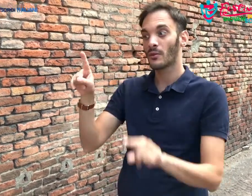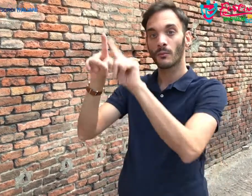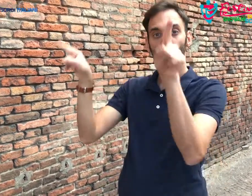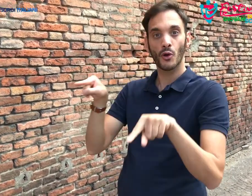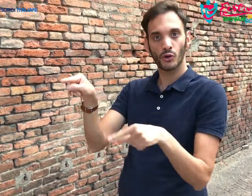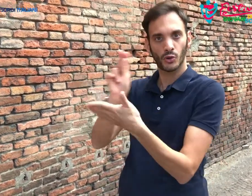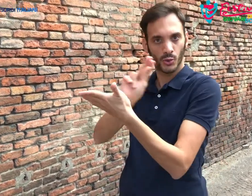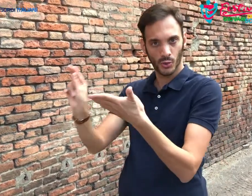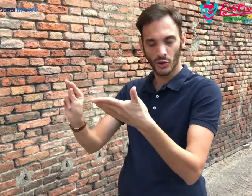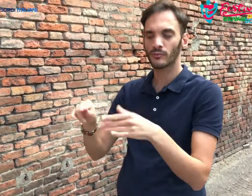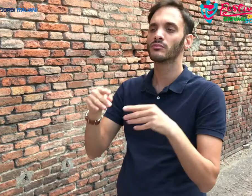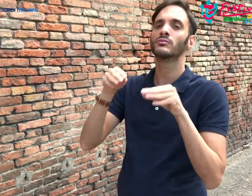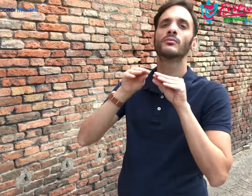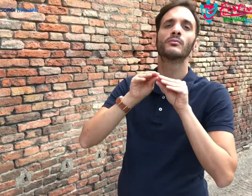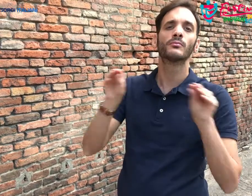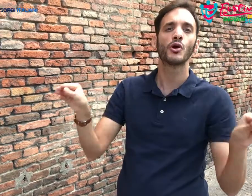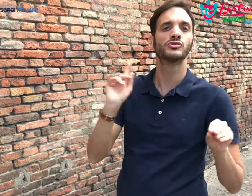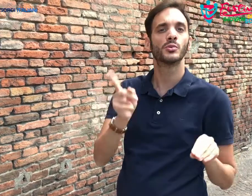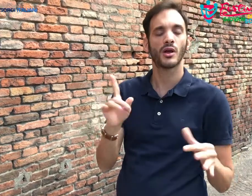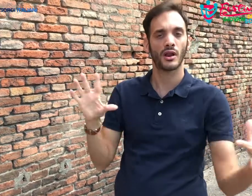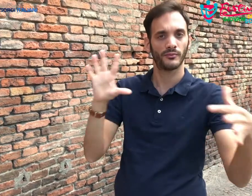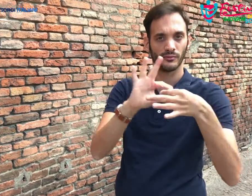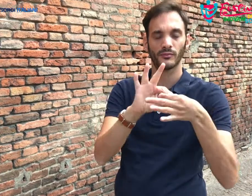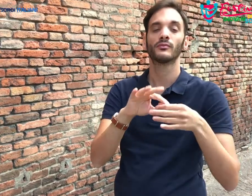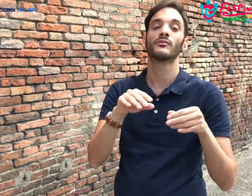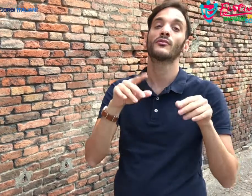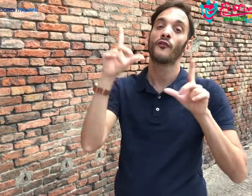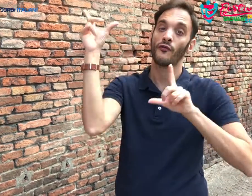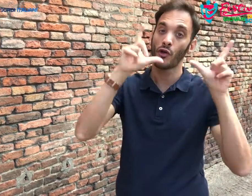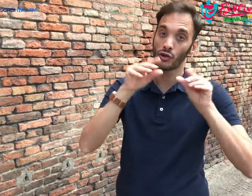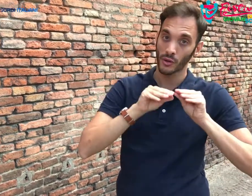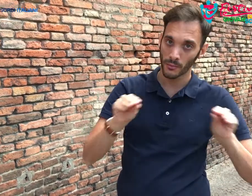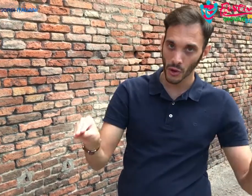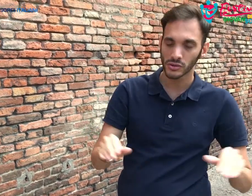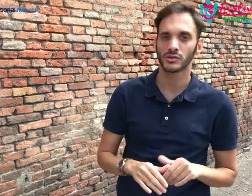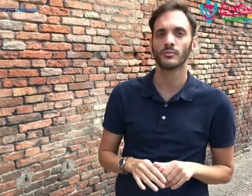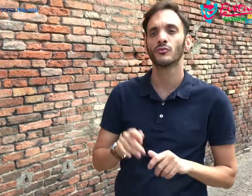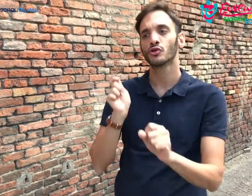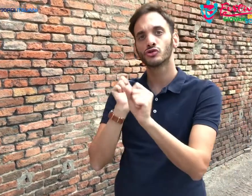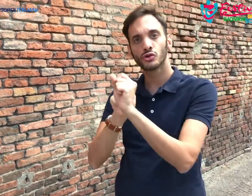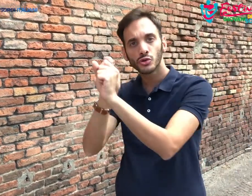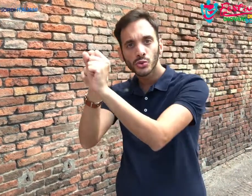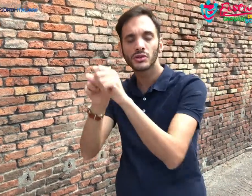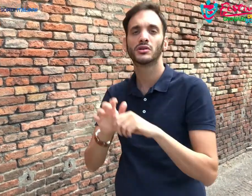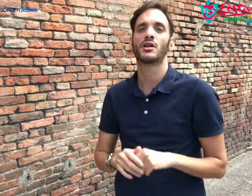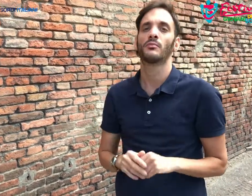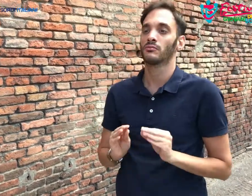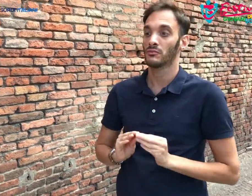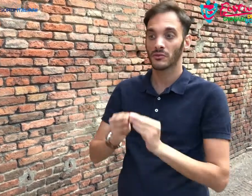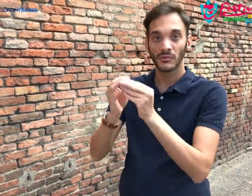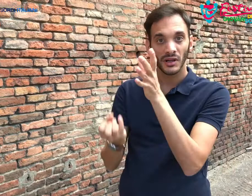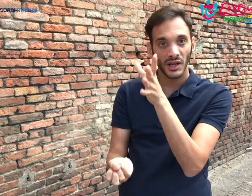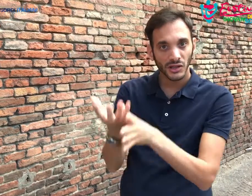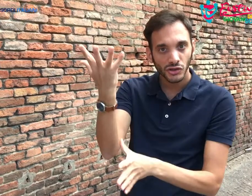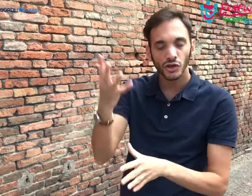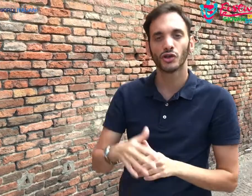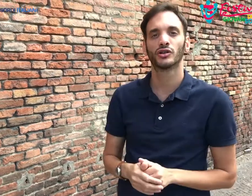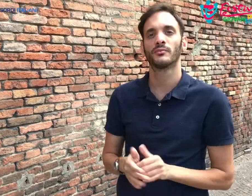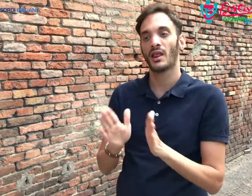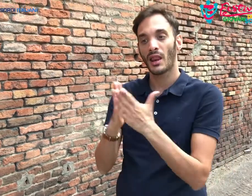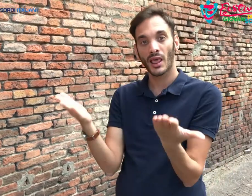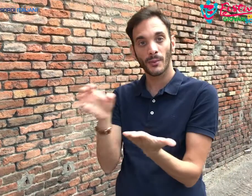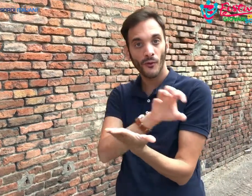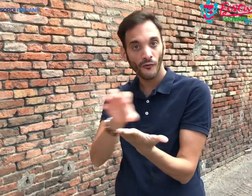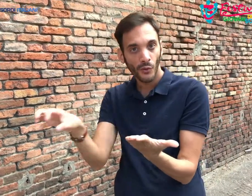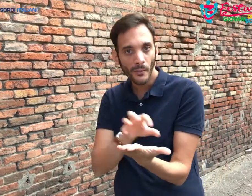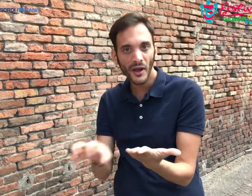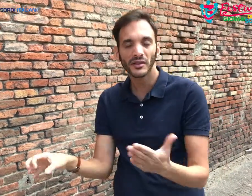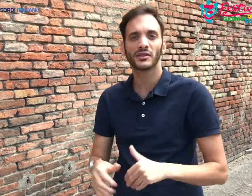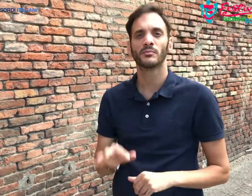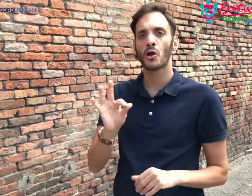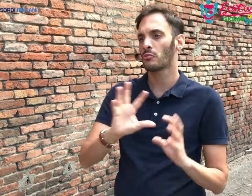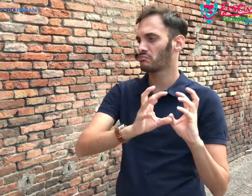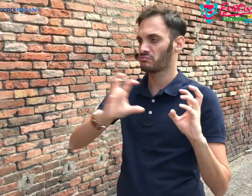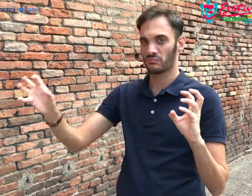1. Gli stands possono riguardare ad esempio: mostre fotografiche, sculture, creazioni artistiche, fumetti, ecc.